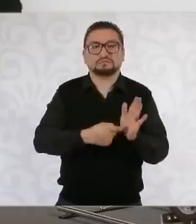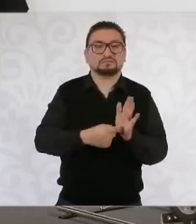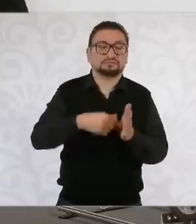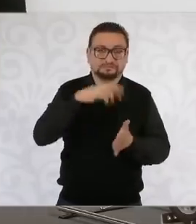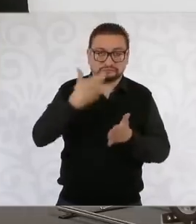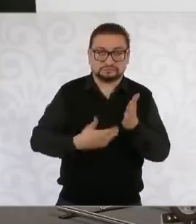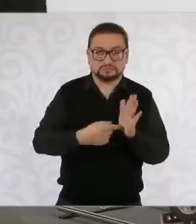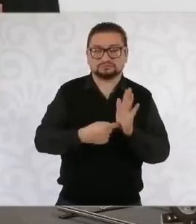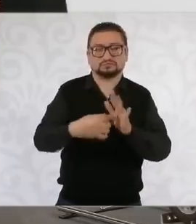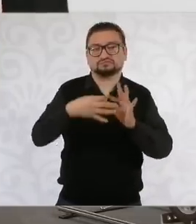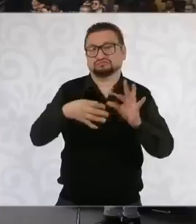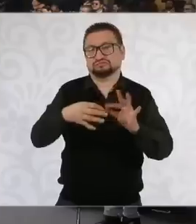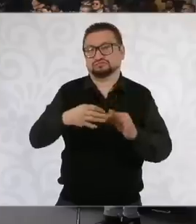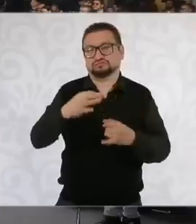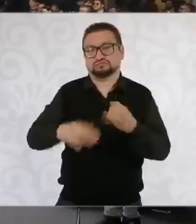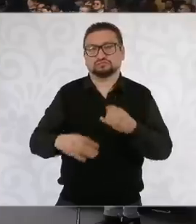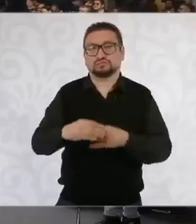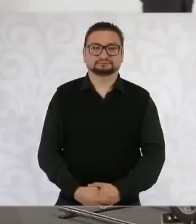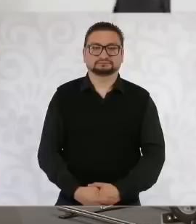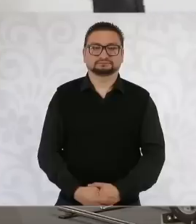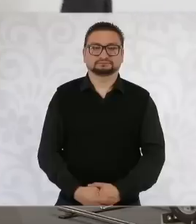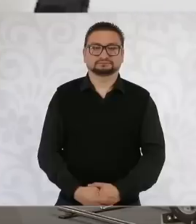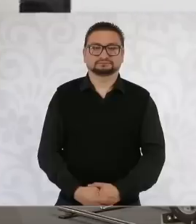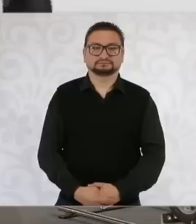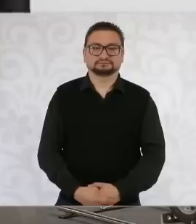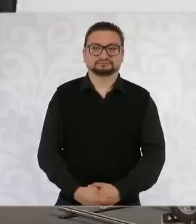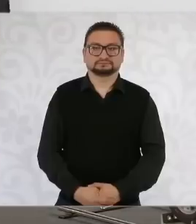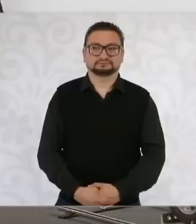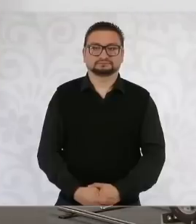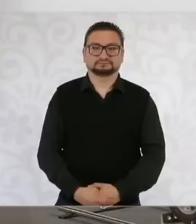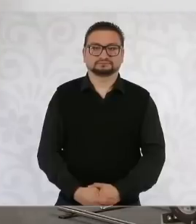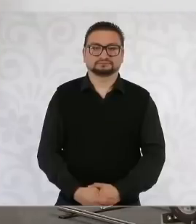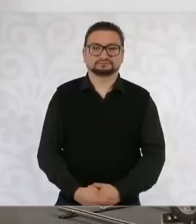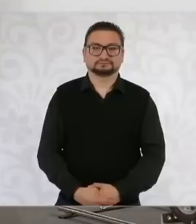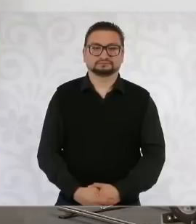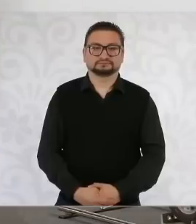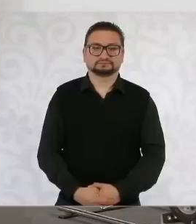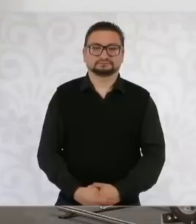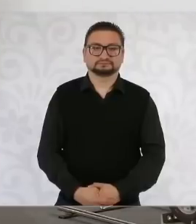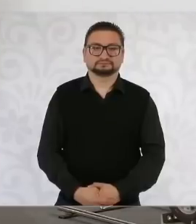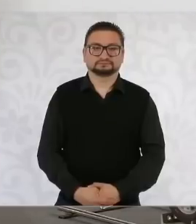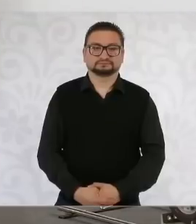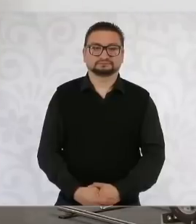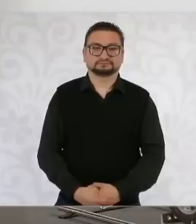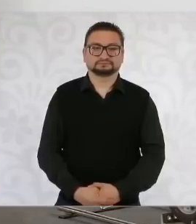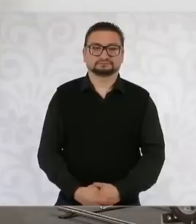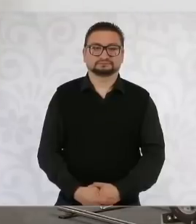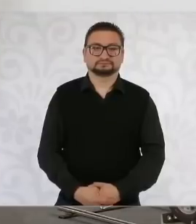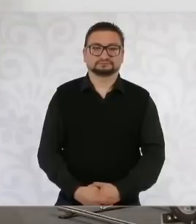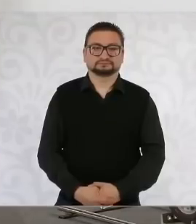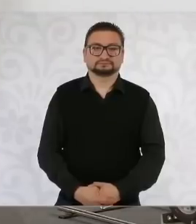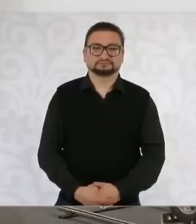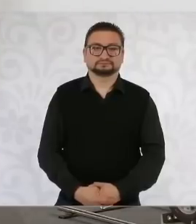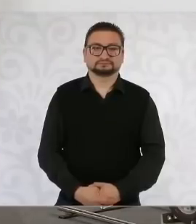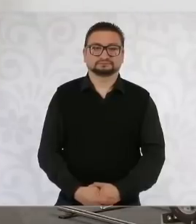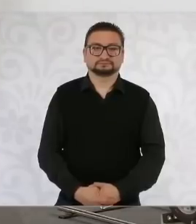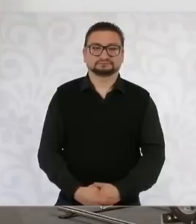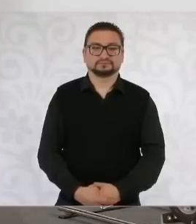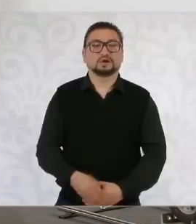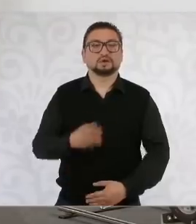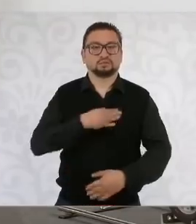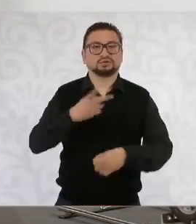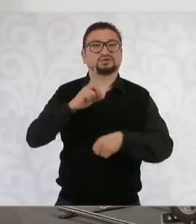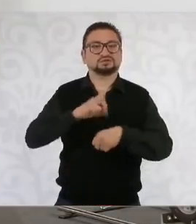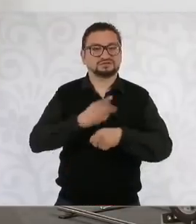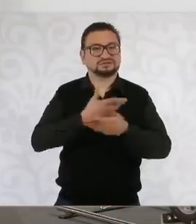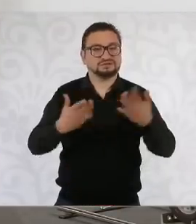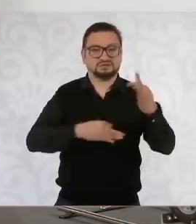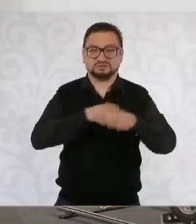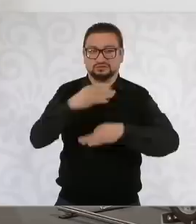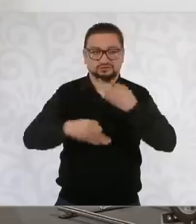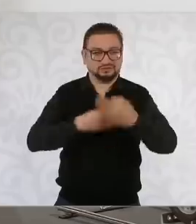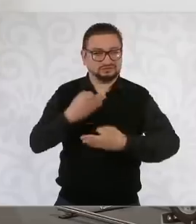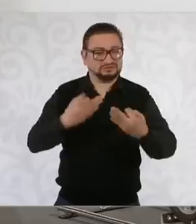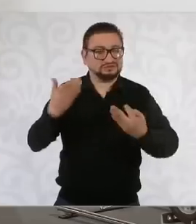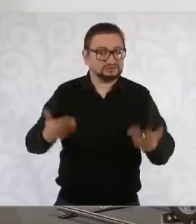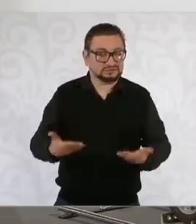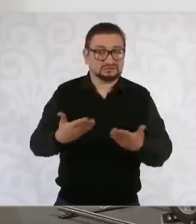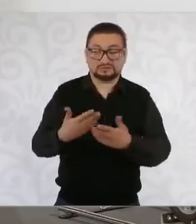presidenta Con permiso presidenta Buenos días Muy buenos días a todas y todos en estos TR meses de